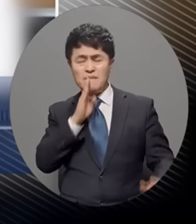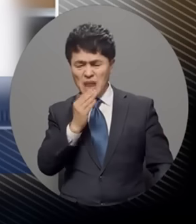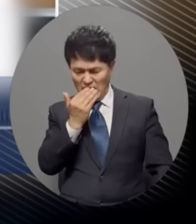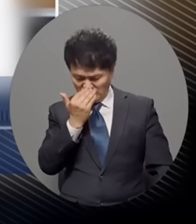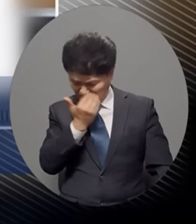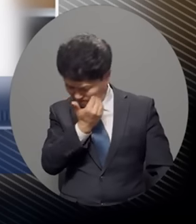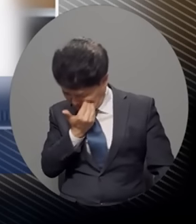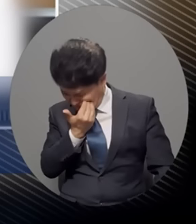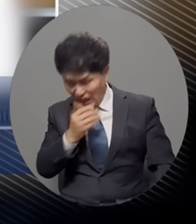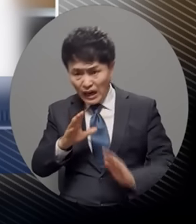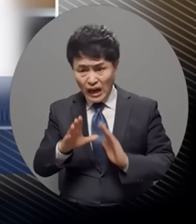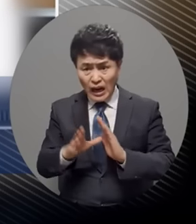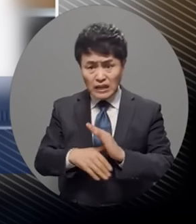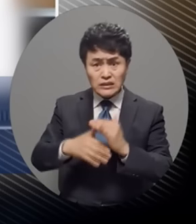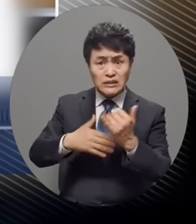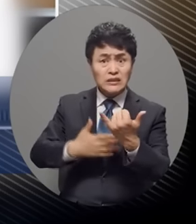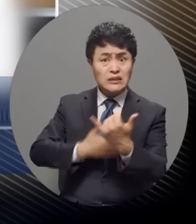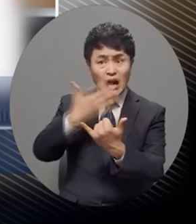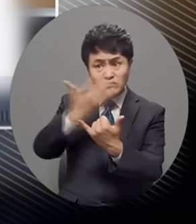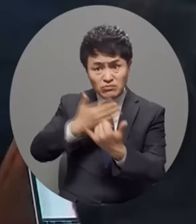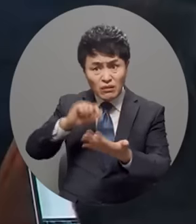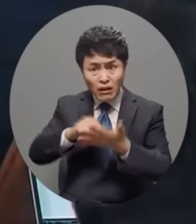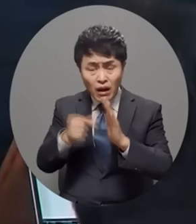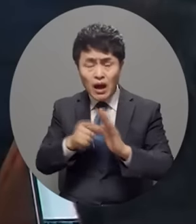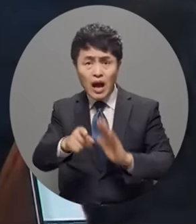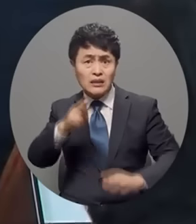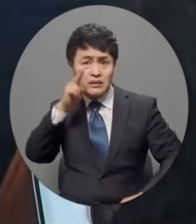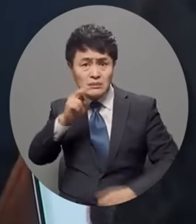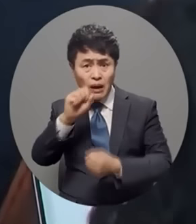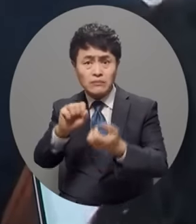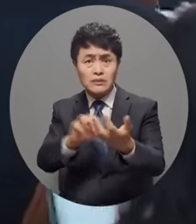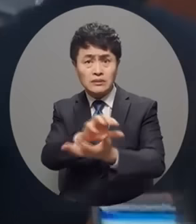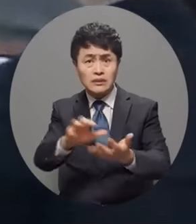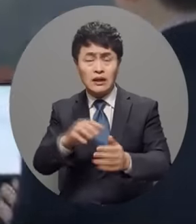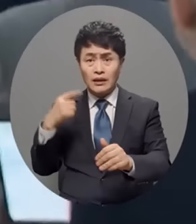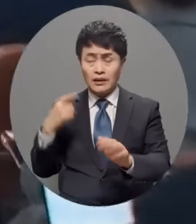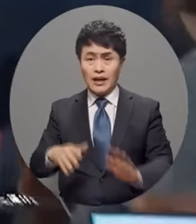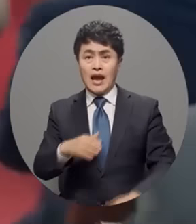진짜 굴욕이다, 지금 이제 유튜브나 보면 상당히 난리인데요.